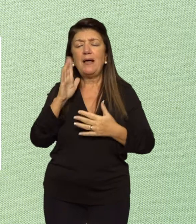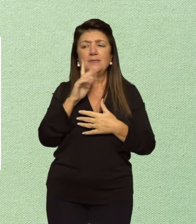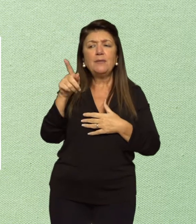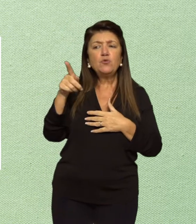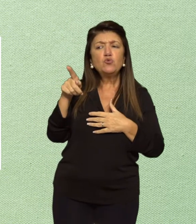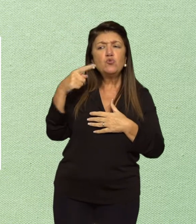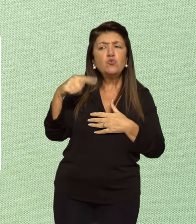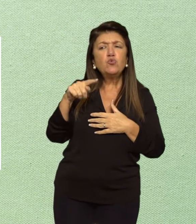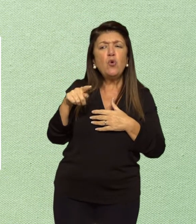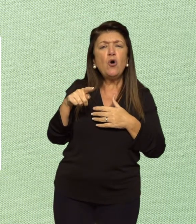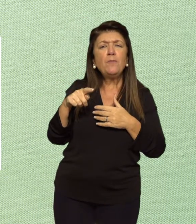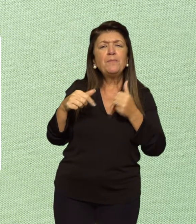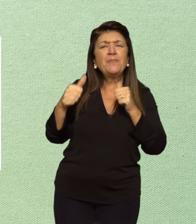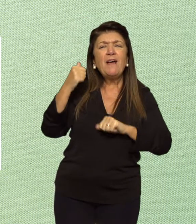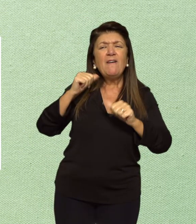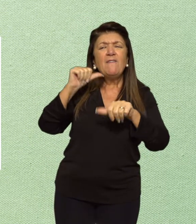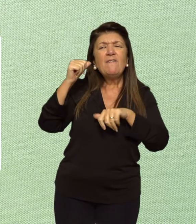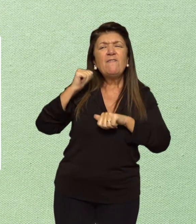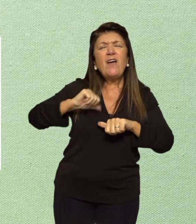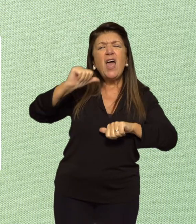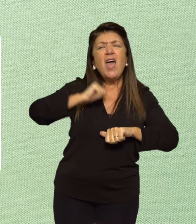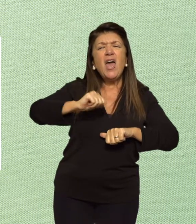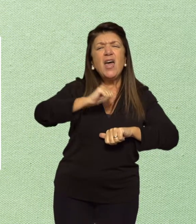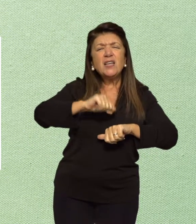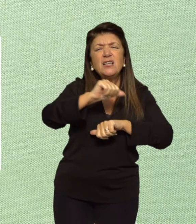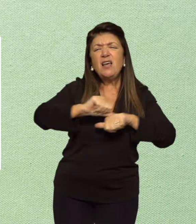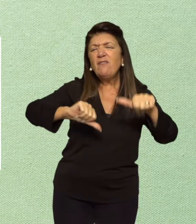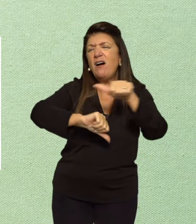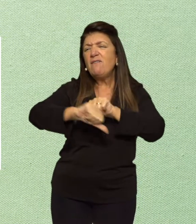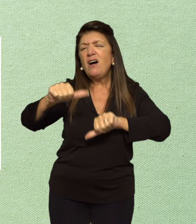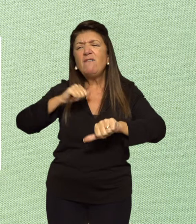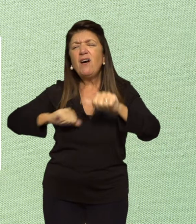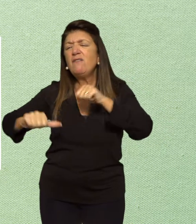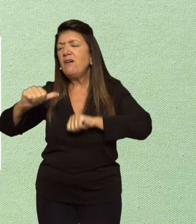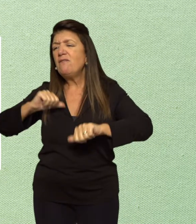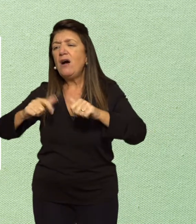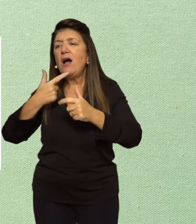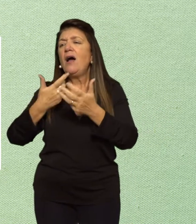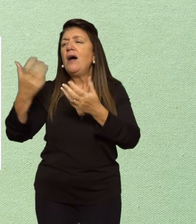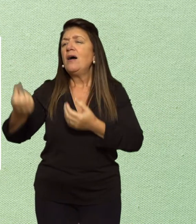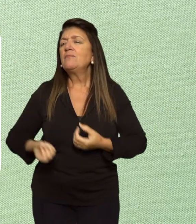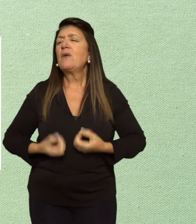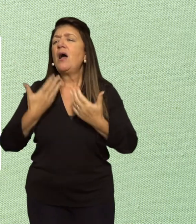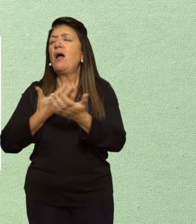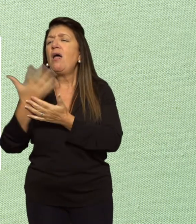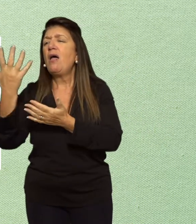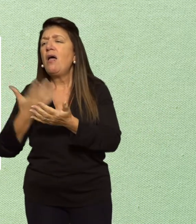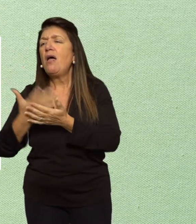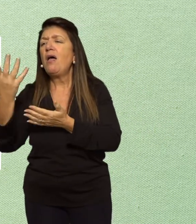devono essere sì integrate in una narrazione ma fin dove la persona può arrivare. E ora vi faccio